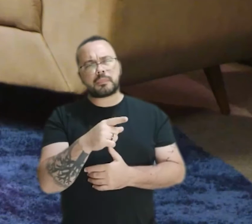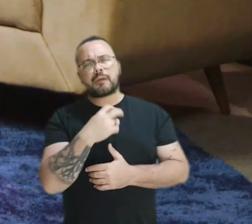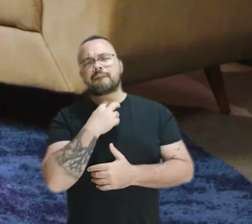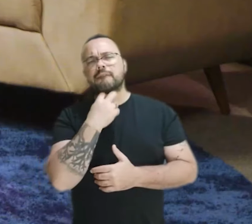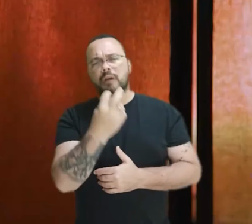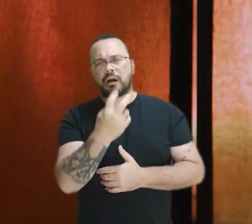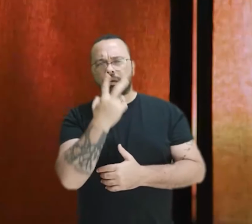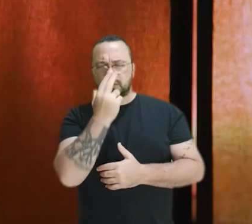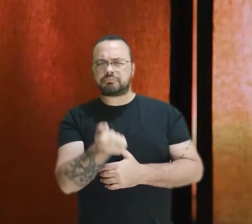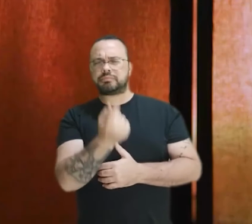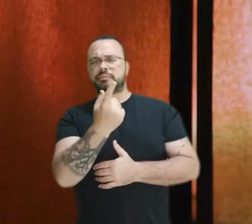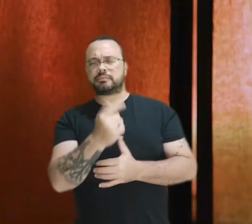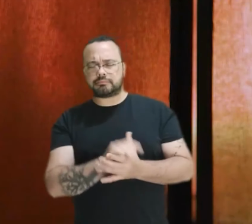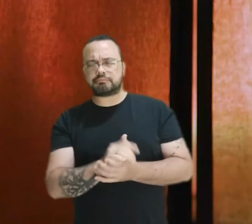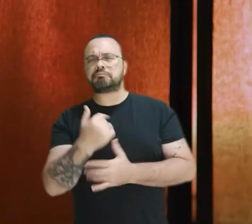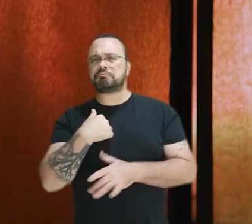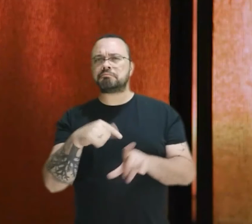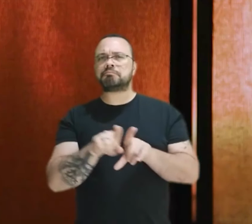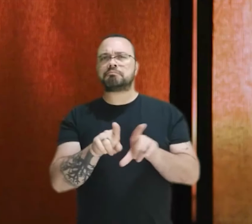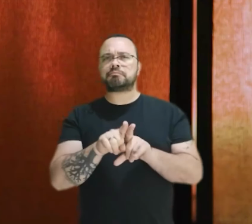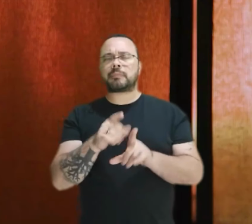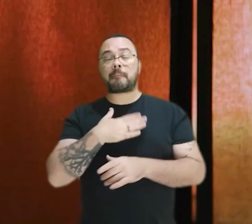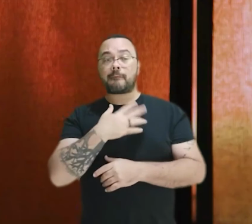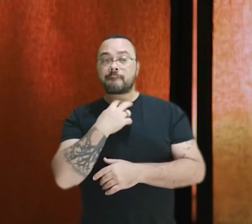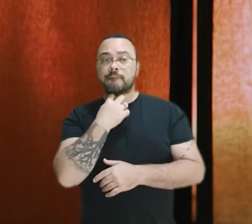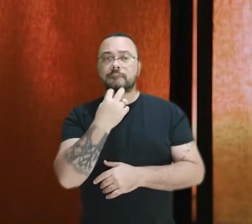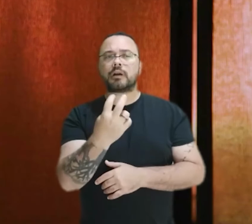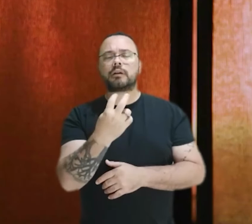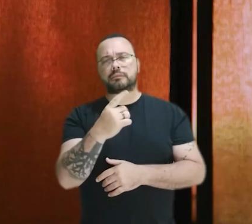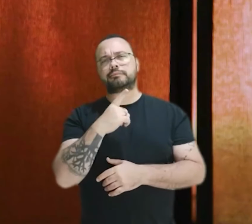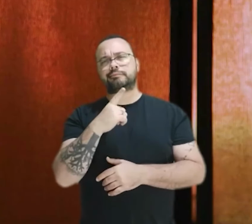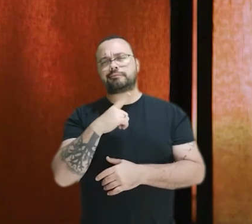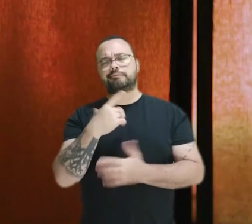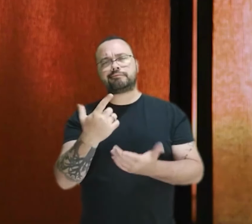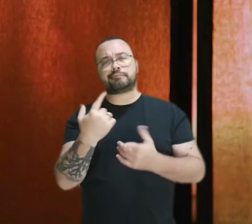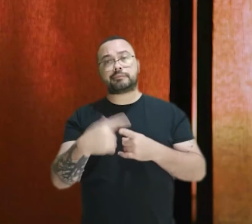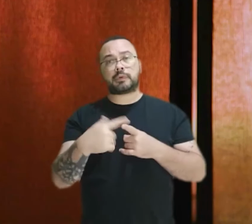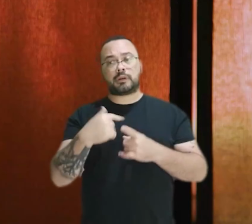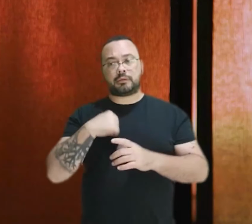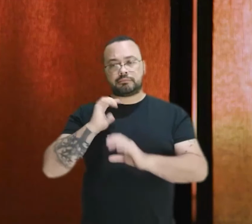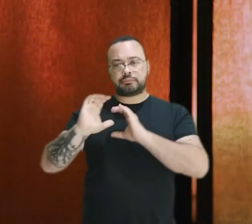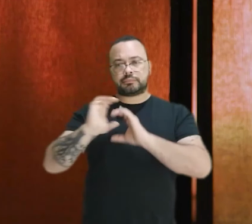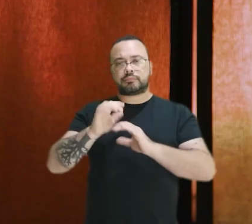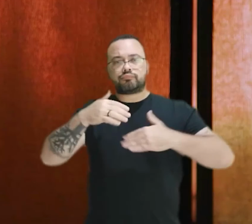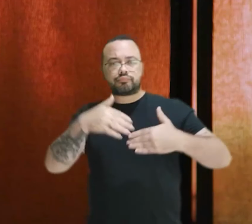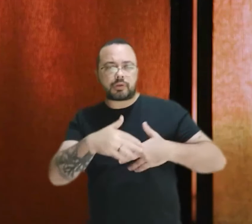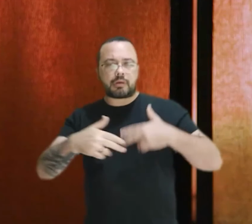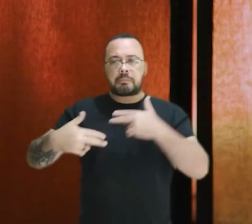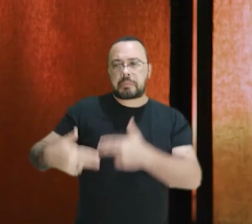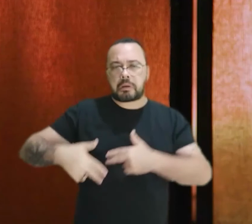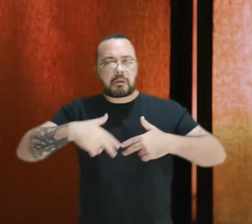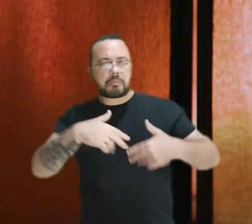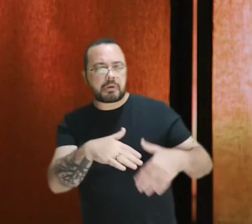porque eu também tenho algumas questões com a minha voz, porque eu canto Rap e aí, quando eu vou gravar,